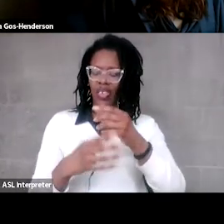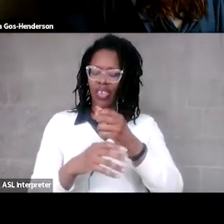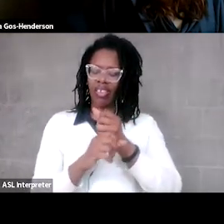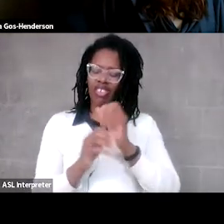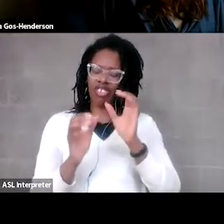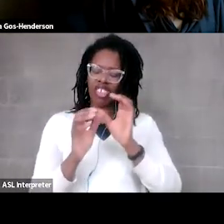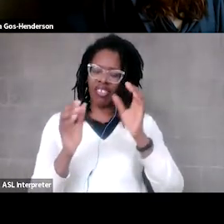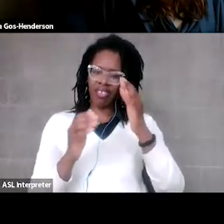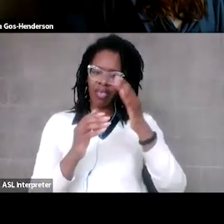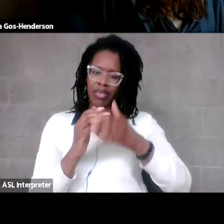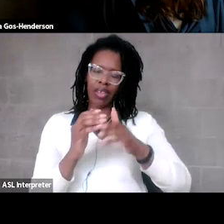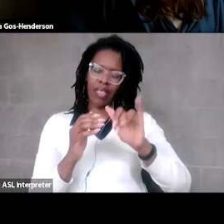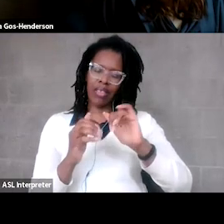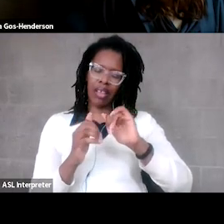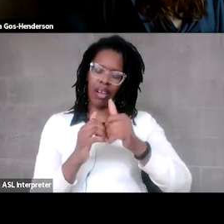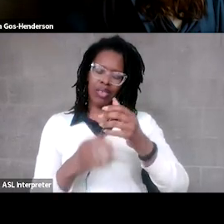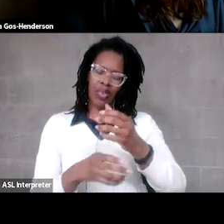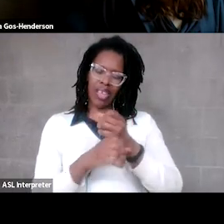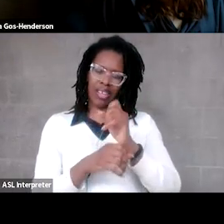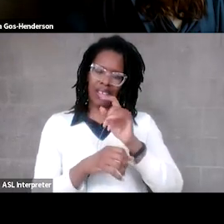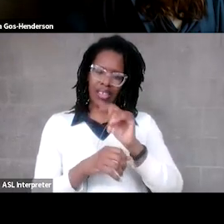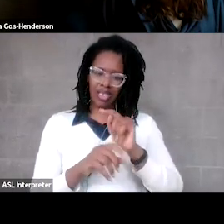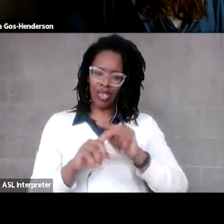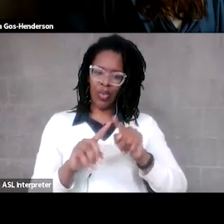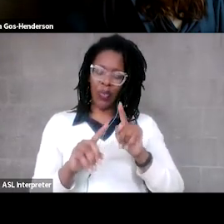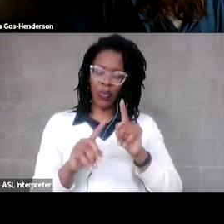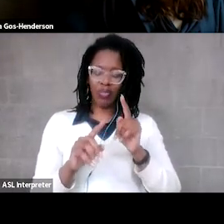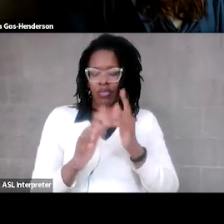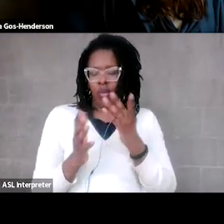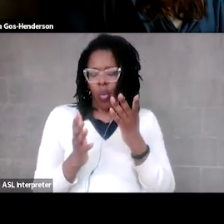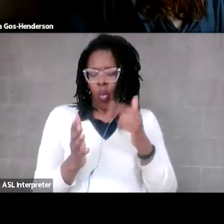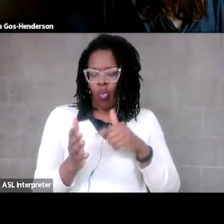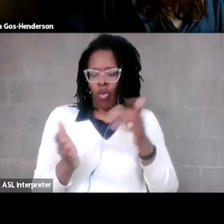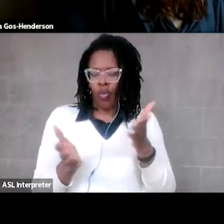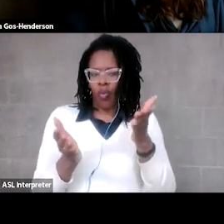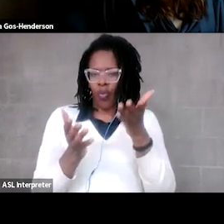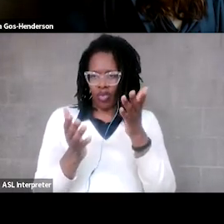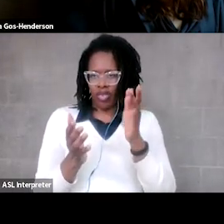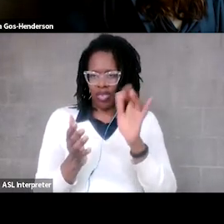así es como lo van a obtener. Así que también les animamos a hacer eso. Eso será útil para nosotros.